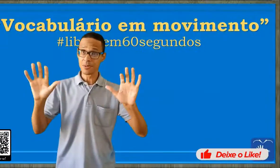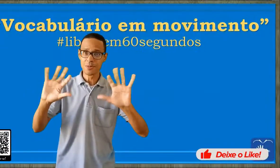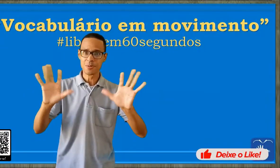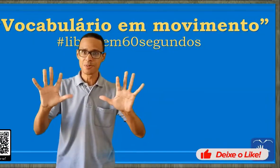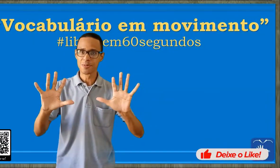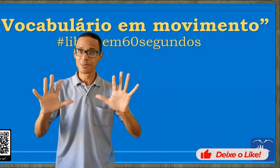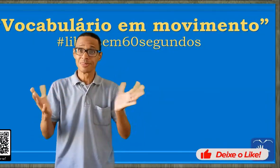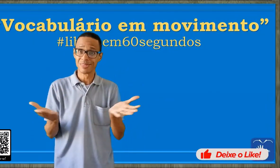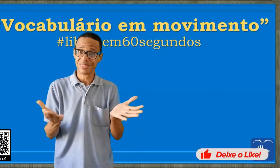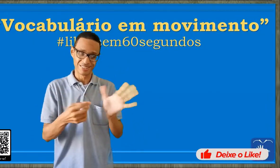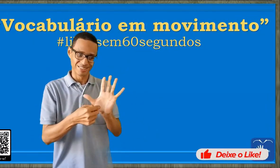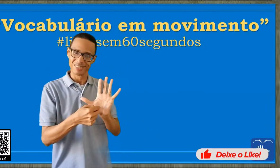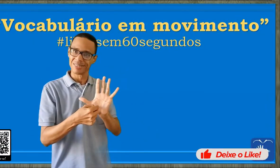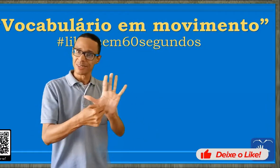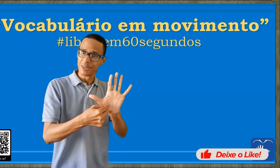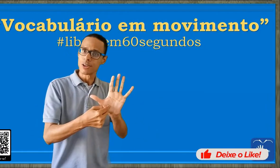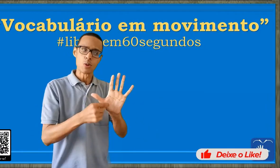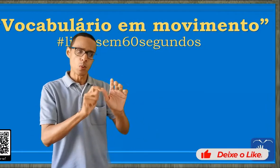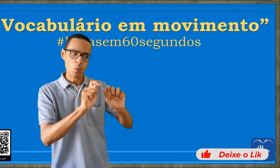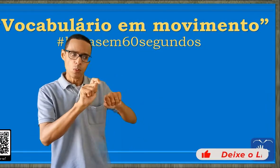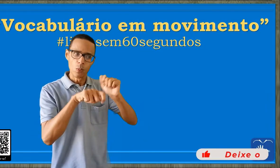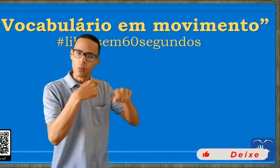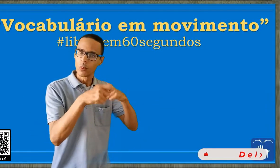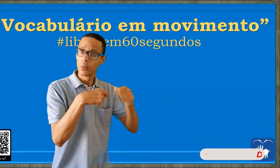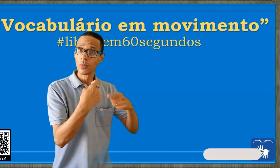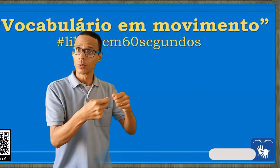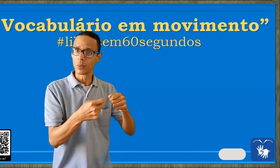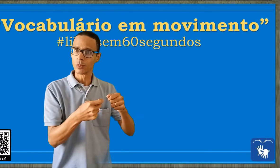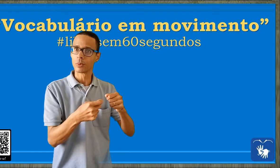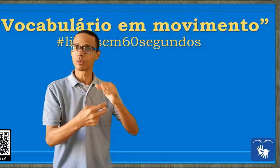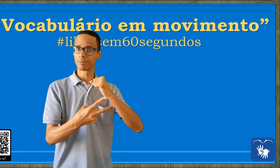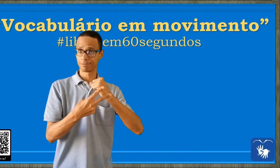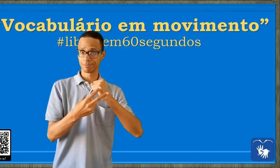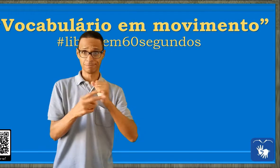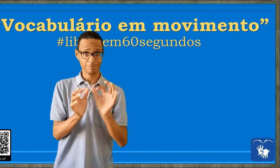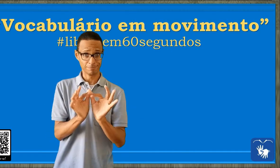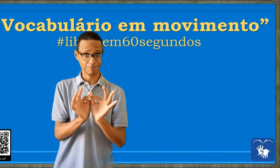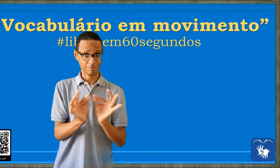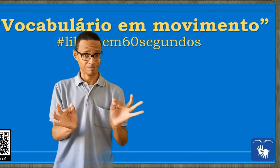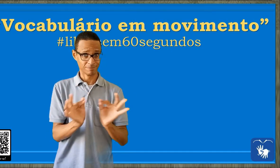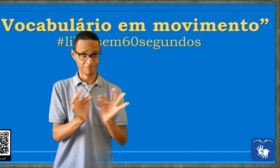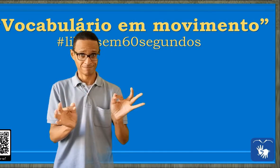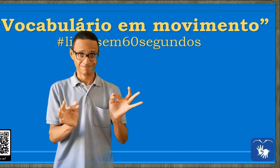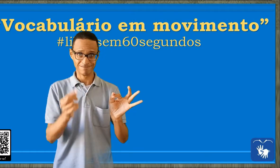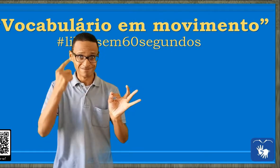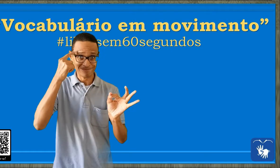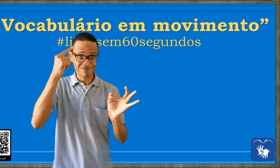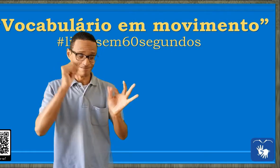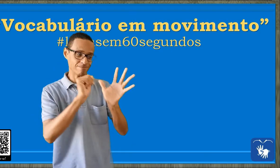irei apresentar alguns VERBOS SIMPLES,